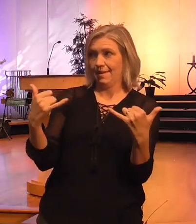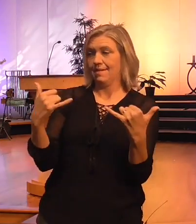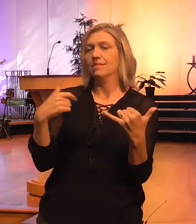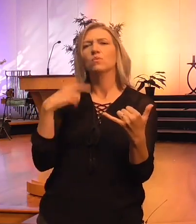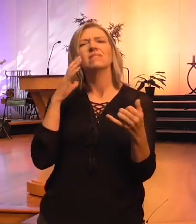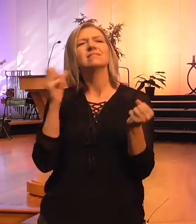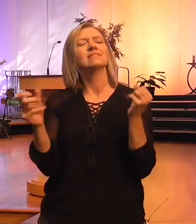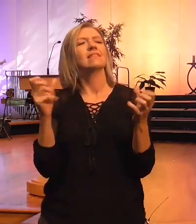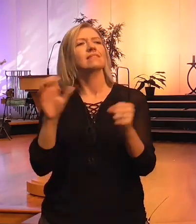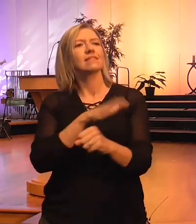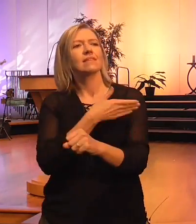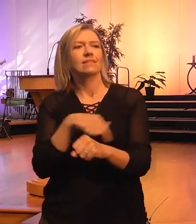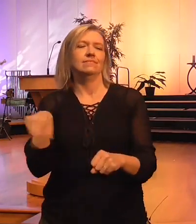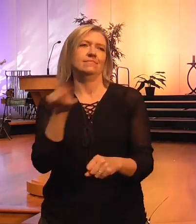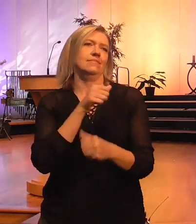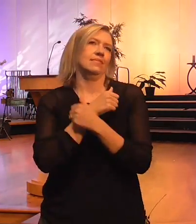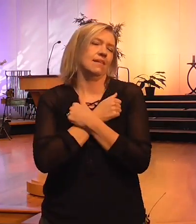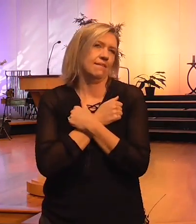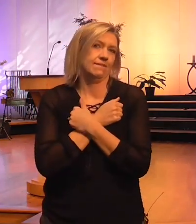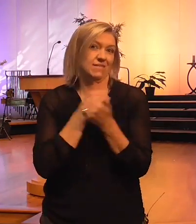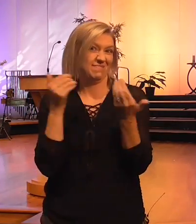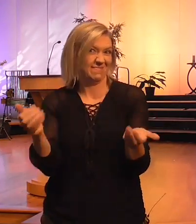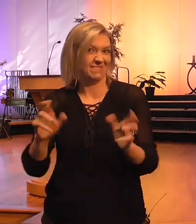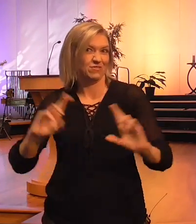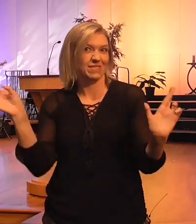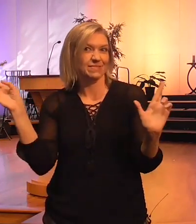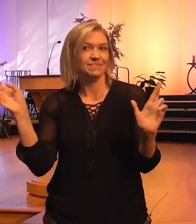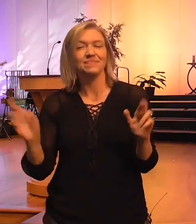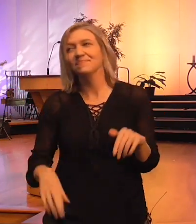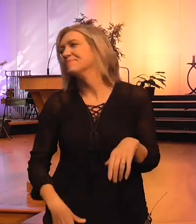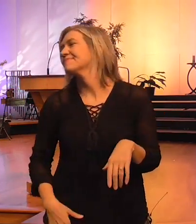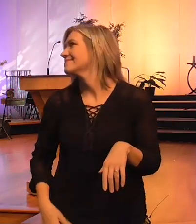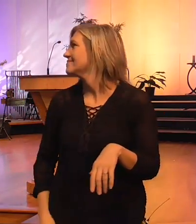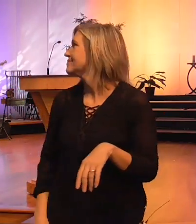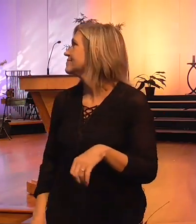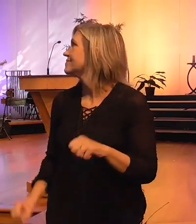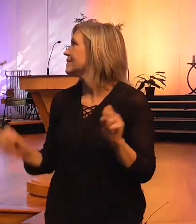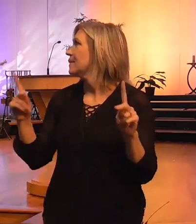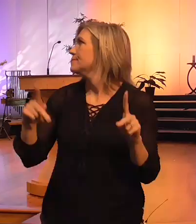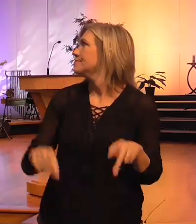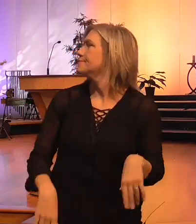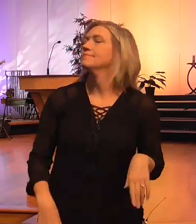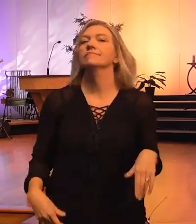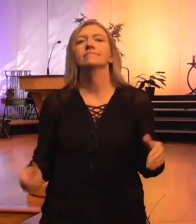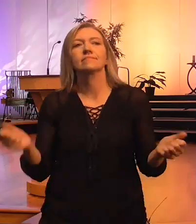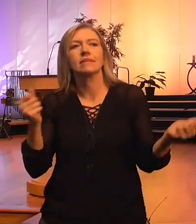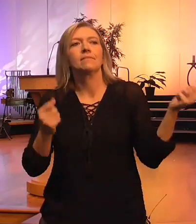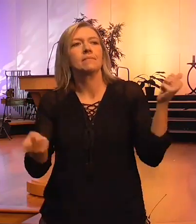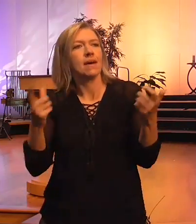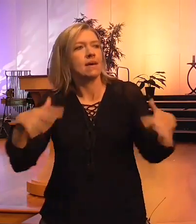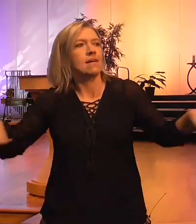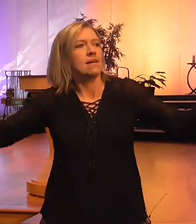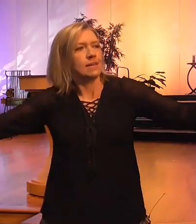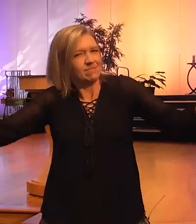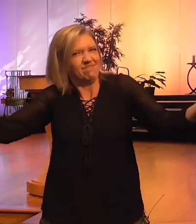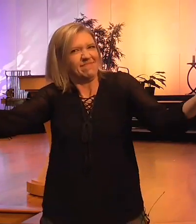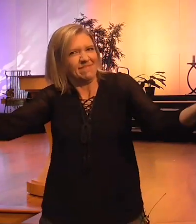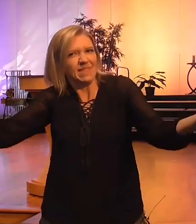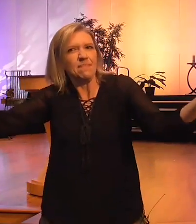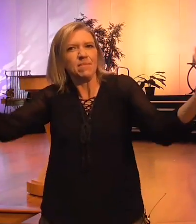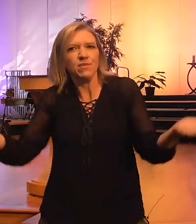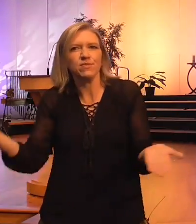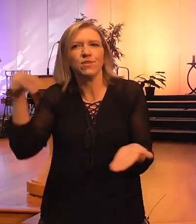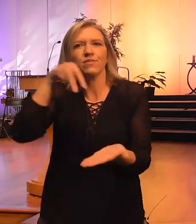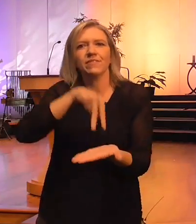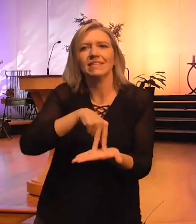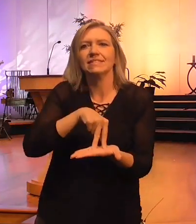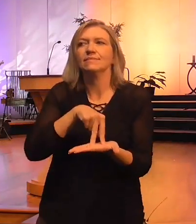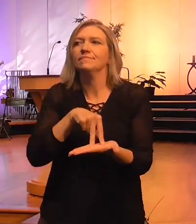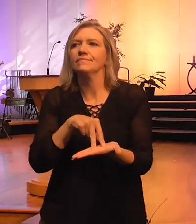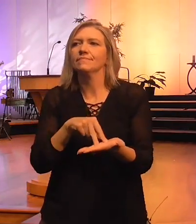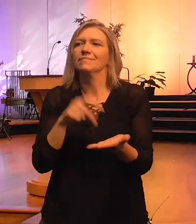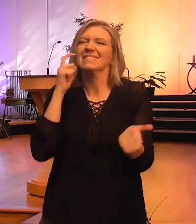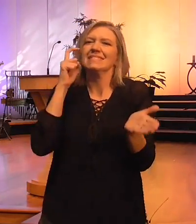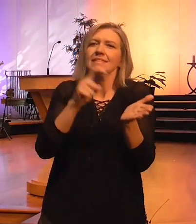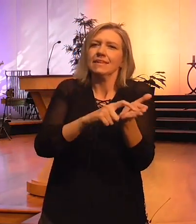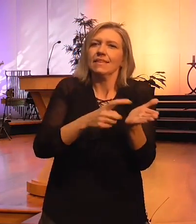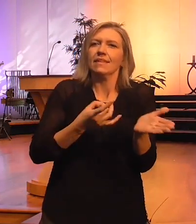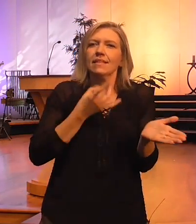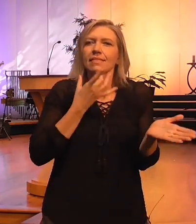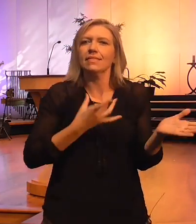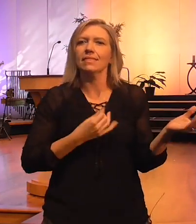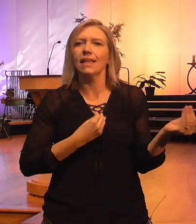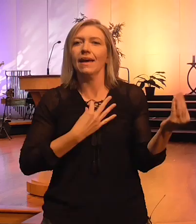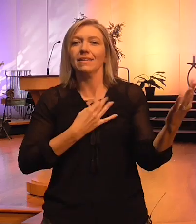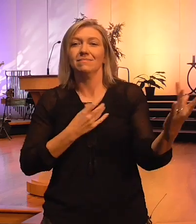a todos nos encanta, así que hagámoslo, aquí vamos, todos levántense, vean la luz